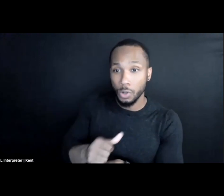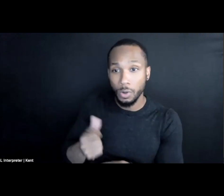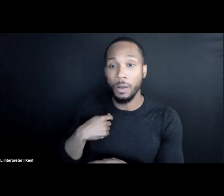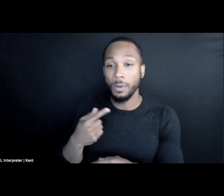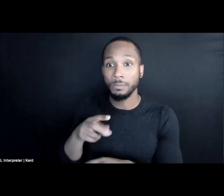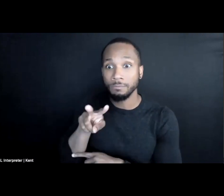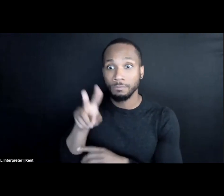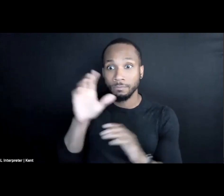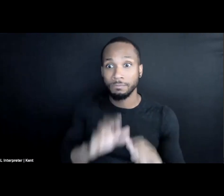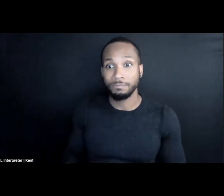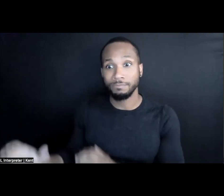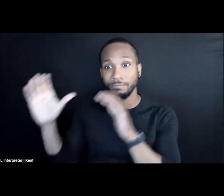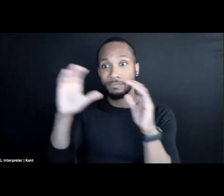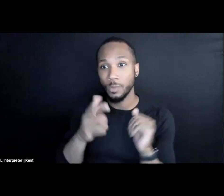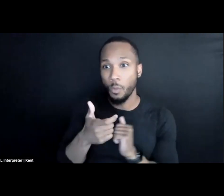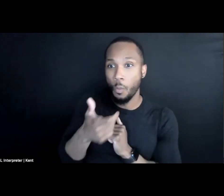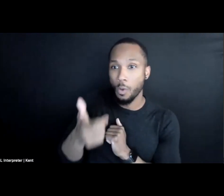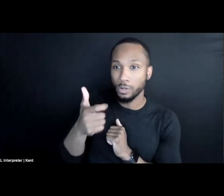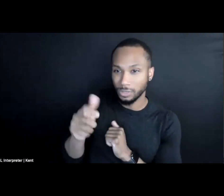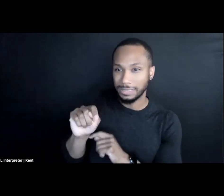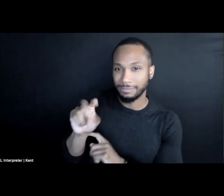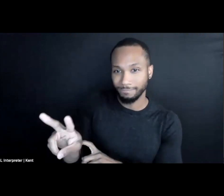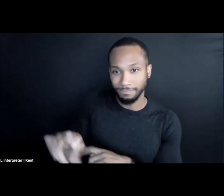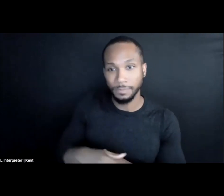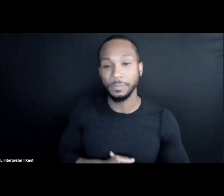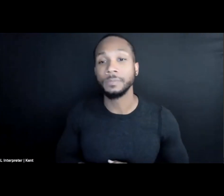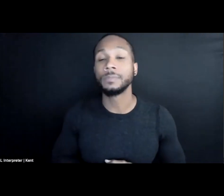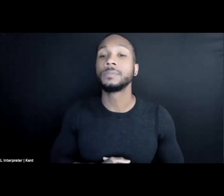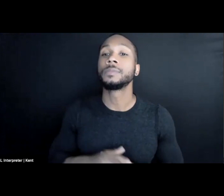De niña, me quedaba hasta tarde mirando el faro de la televisión,